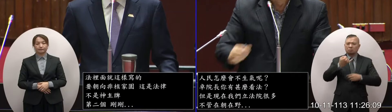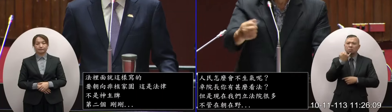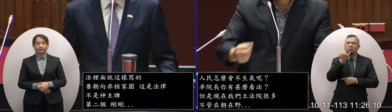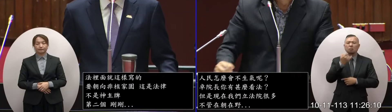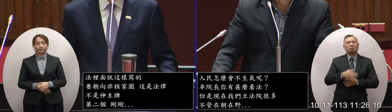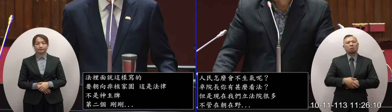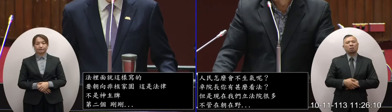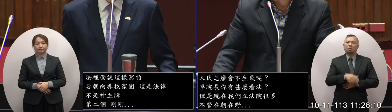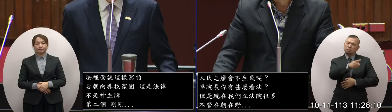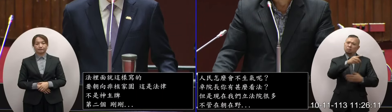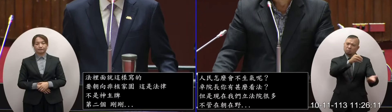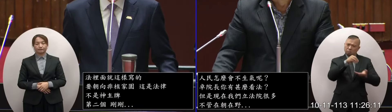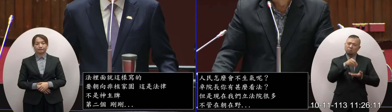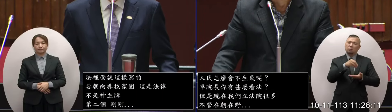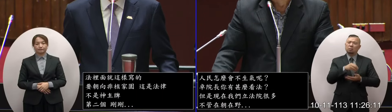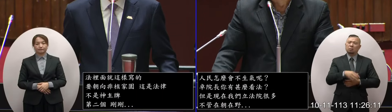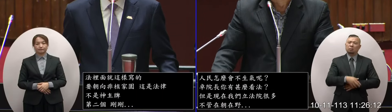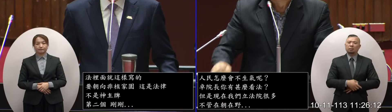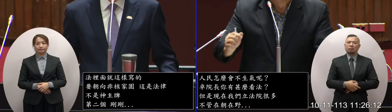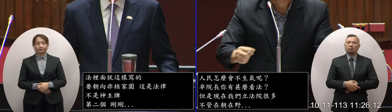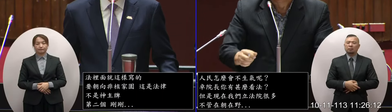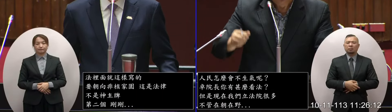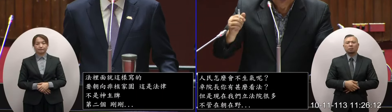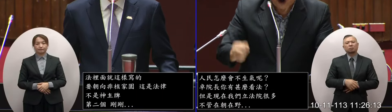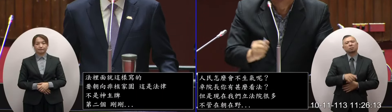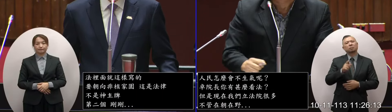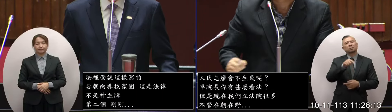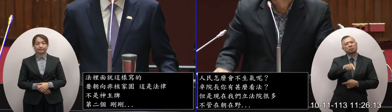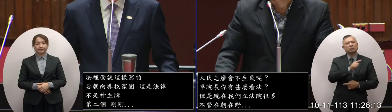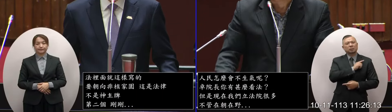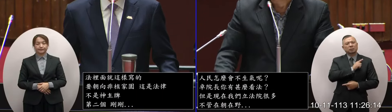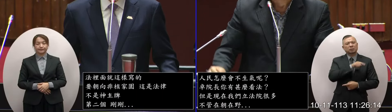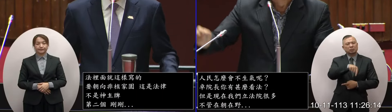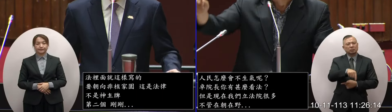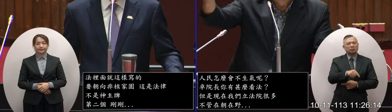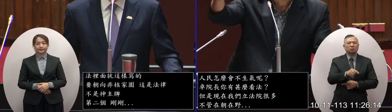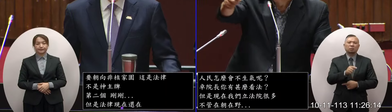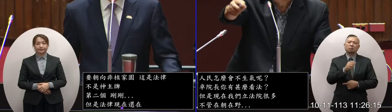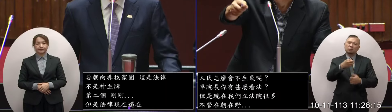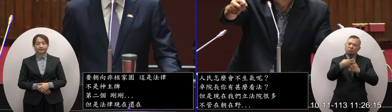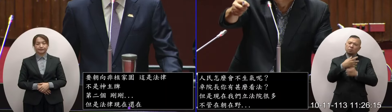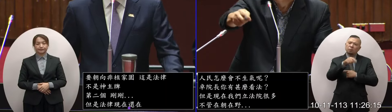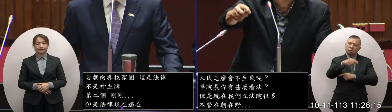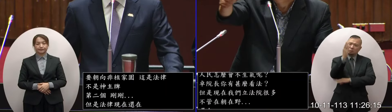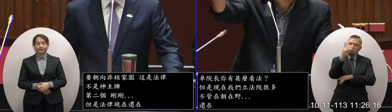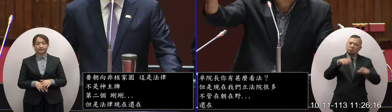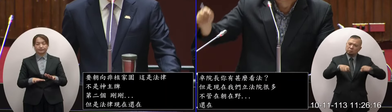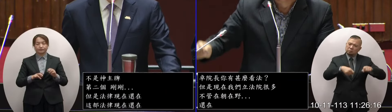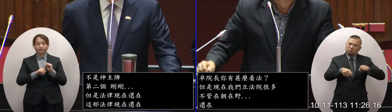你們要提出來啊 你不能說錯誤的政策 現在核電是綠能了